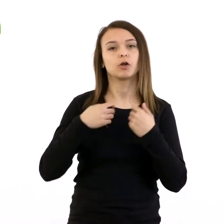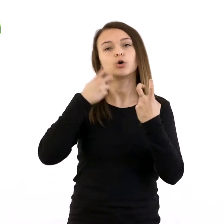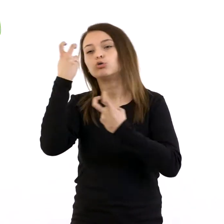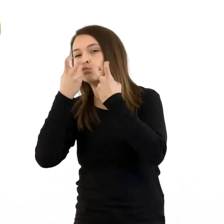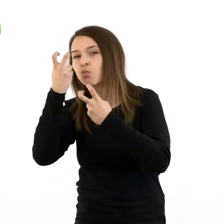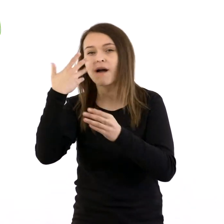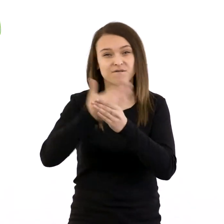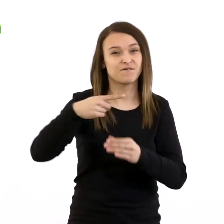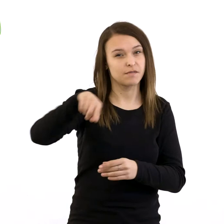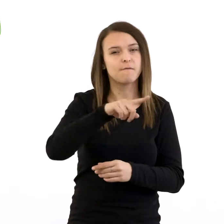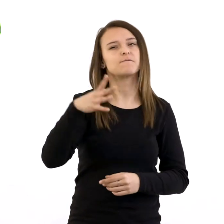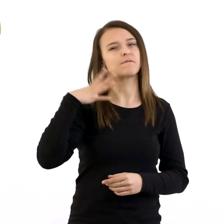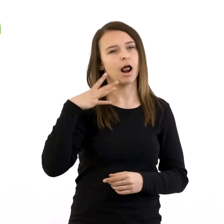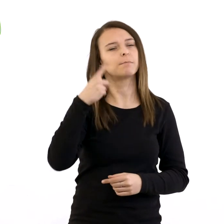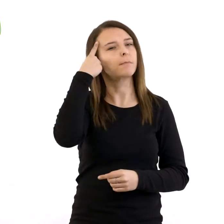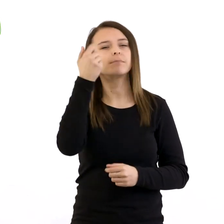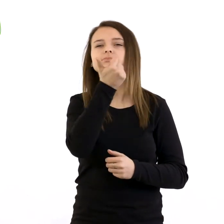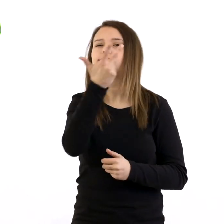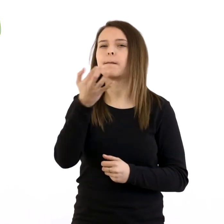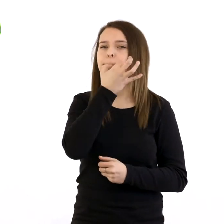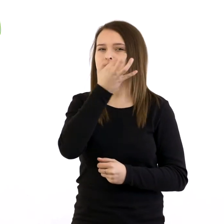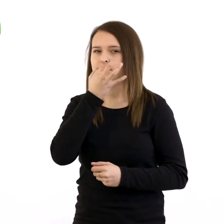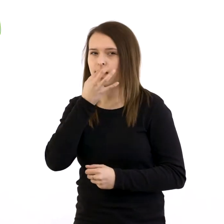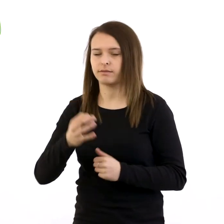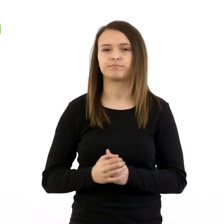Szukając firmy, warto odpowiedzieć sobie na poniższe pytania: